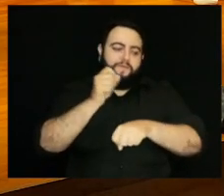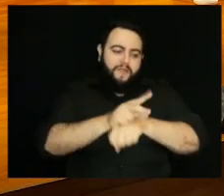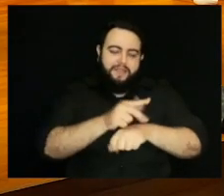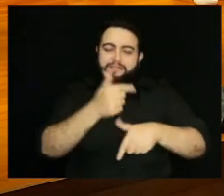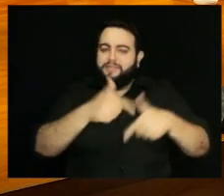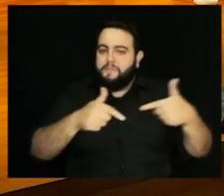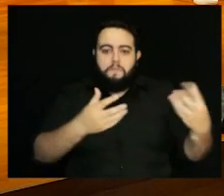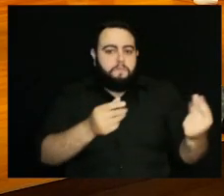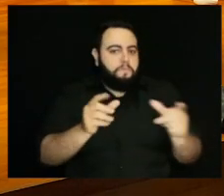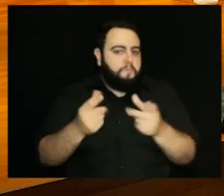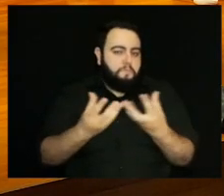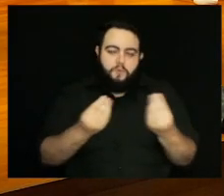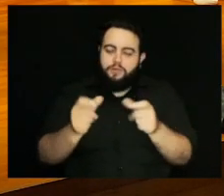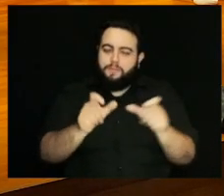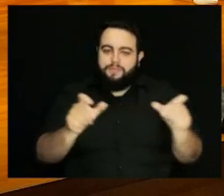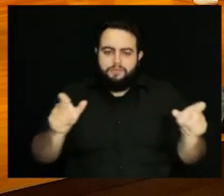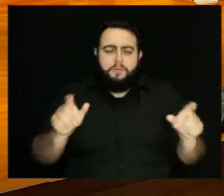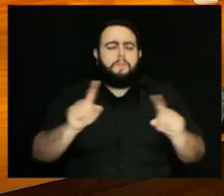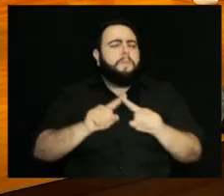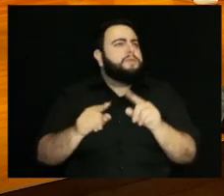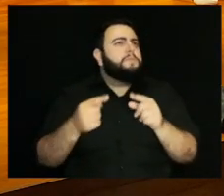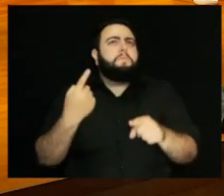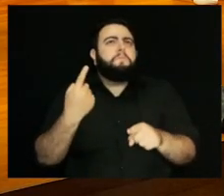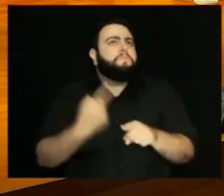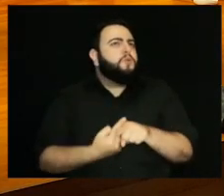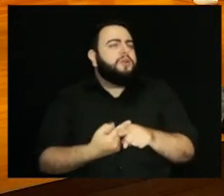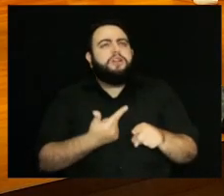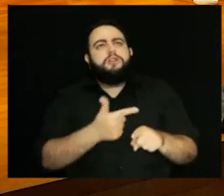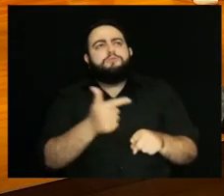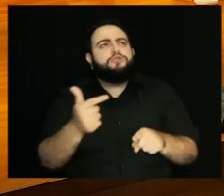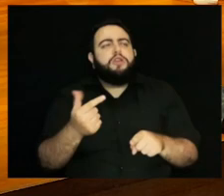por que que não tinha música e tal não sei o que, o que que esses caras tocavam, o que que